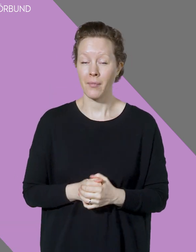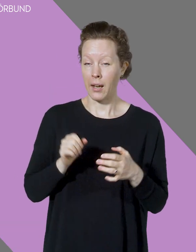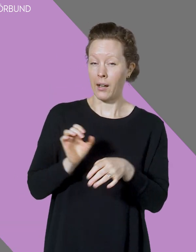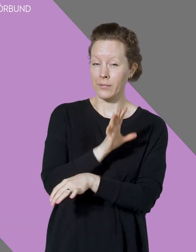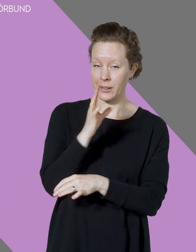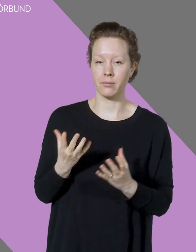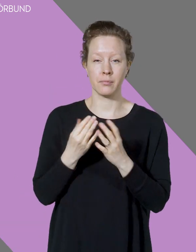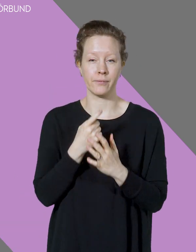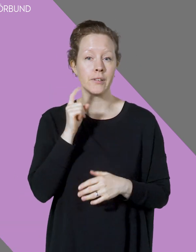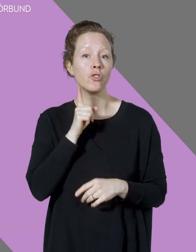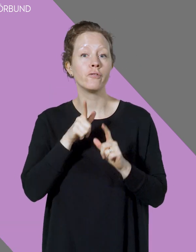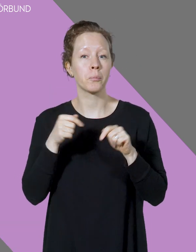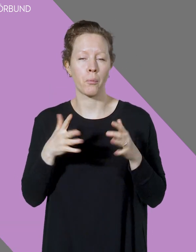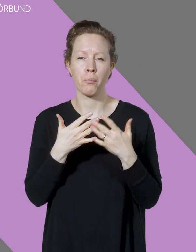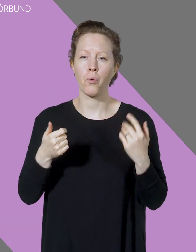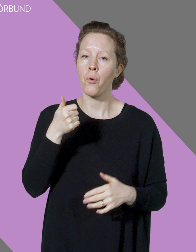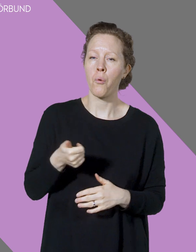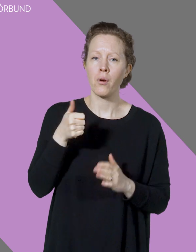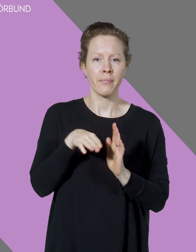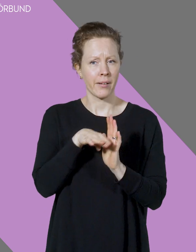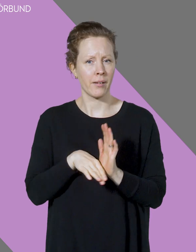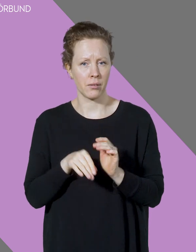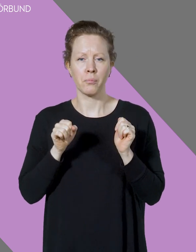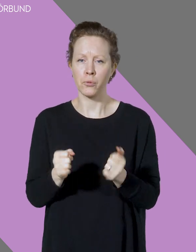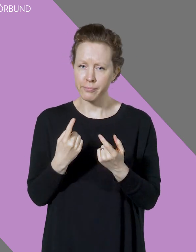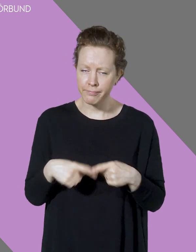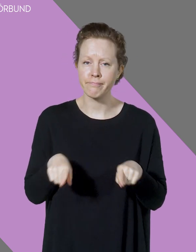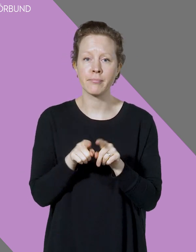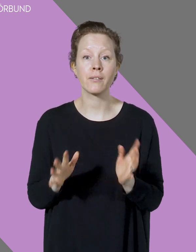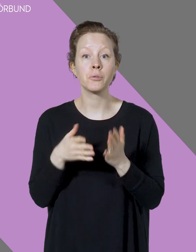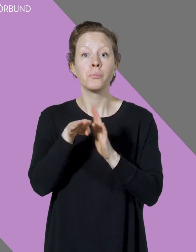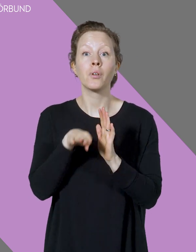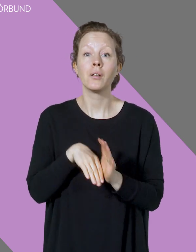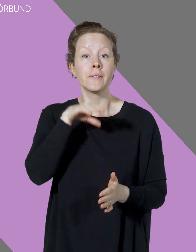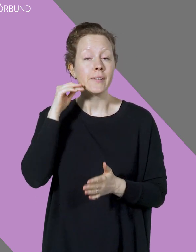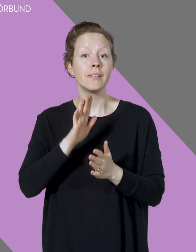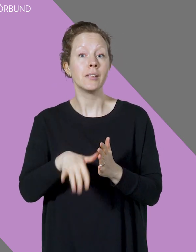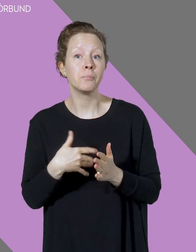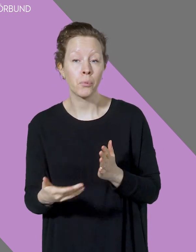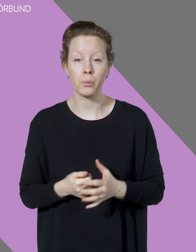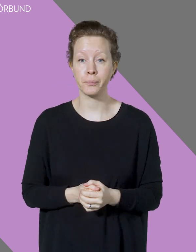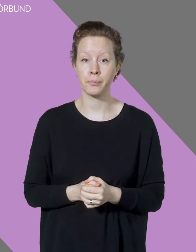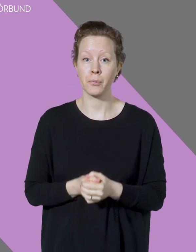Ett revitaliseringsprogram för finlandssvenskt teckenspråk - har varit på agendan för Finlandssvenska teckenspråkiga rf - och Dövas Förbund redan i flera år.